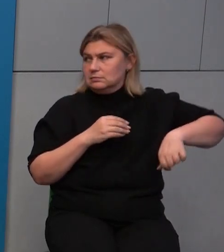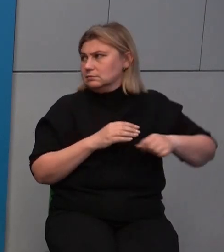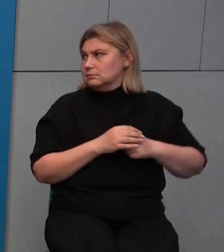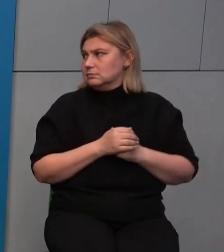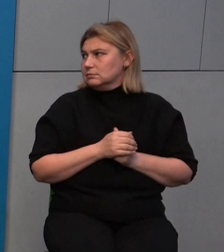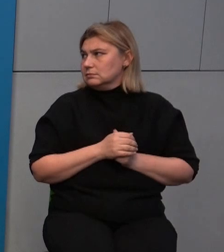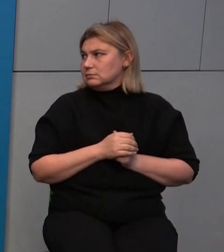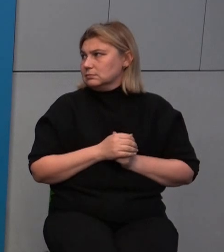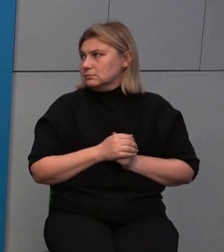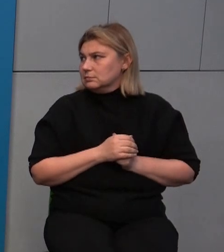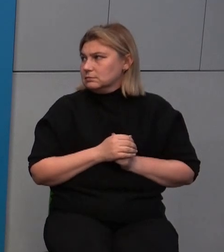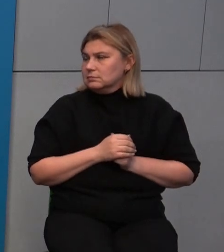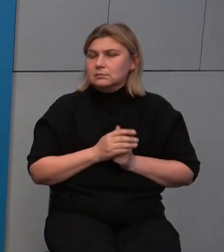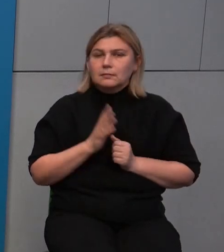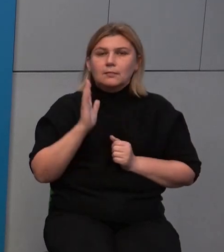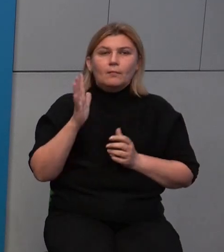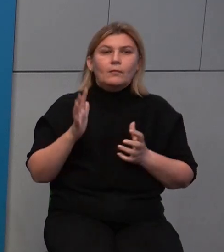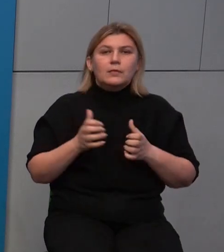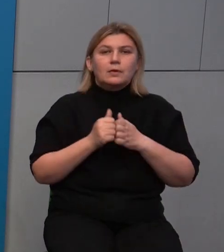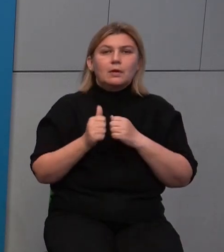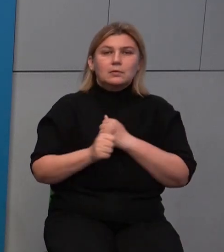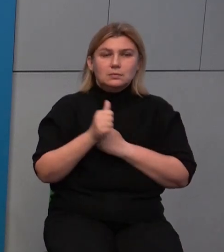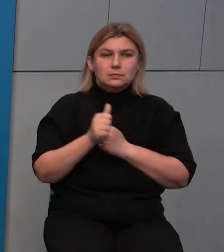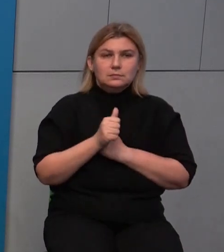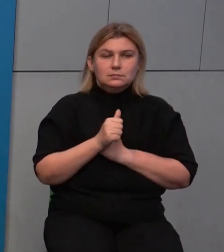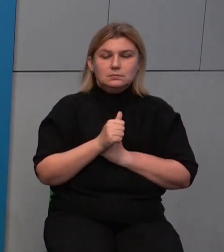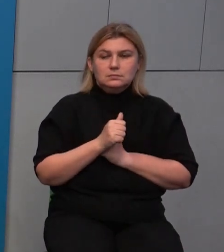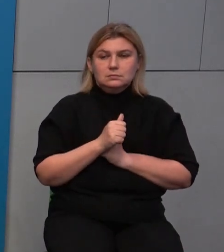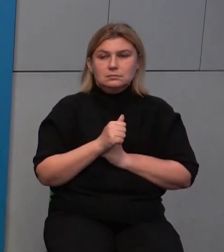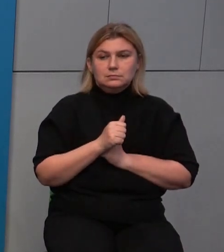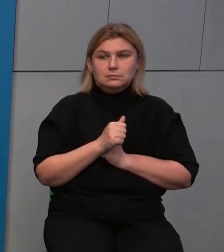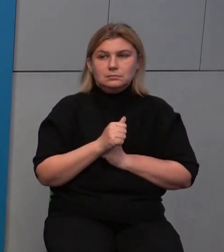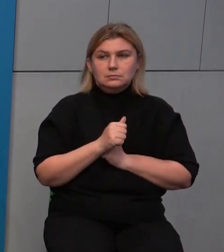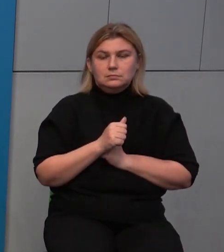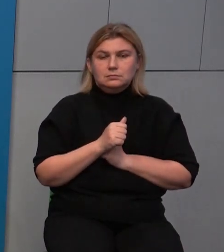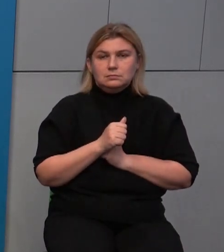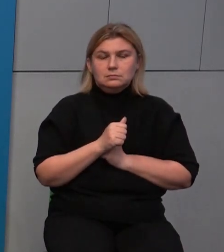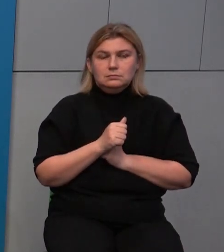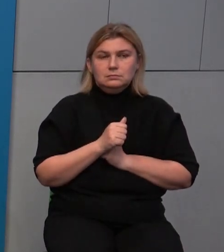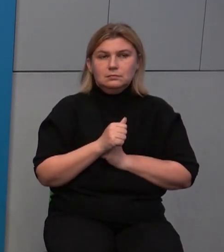I co jeszcze? I potem znalazłam taki dokument, na którego właśnie reprodukcję